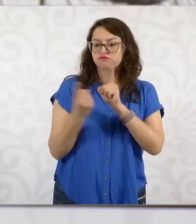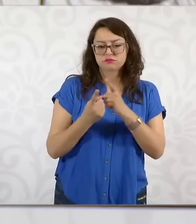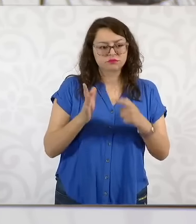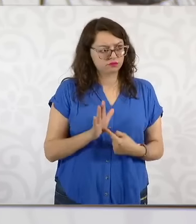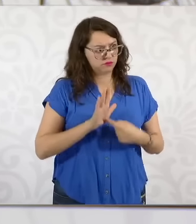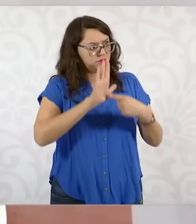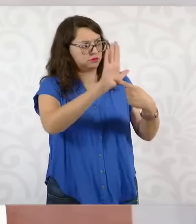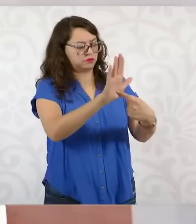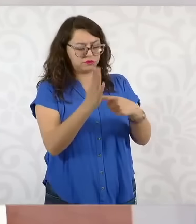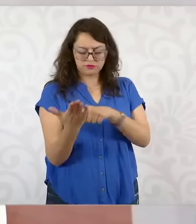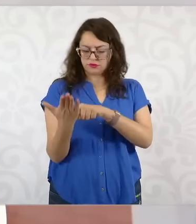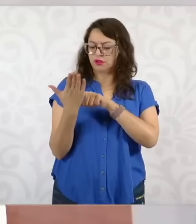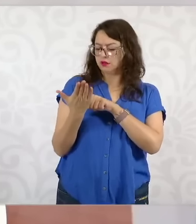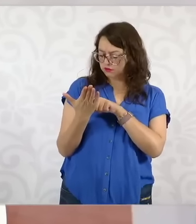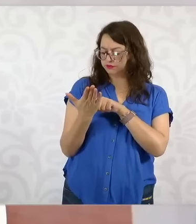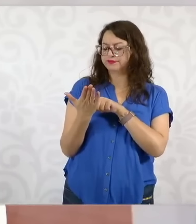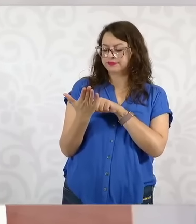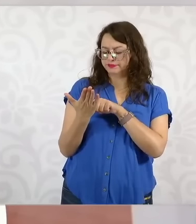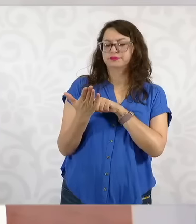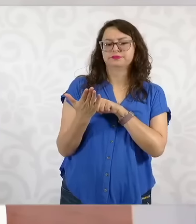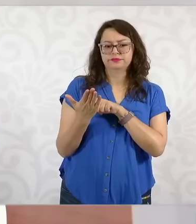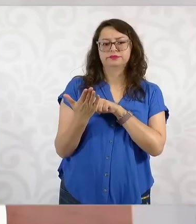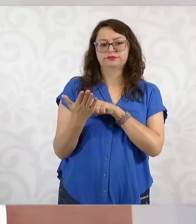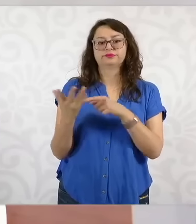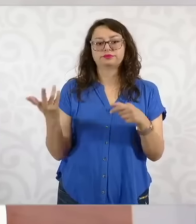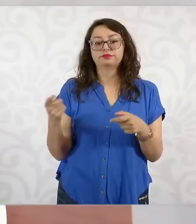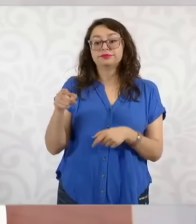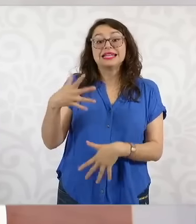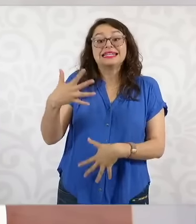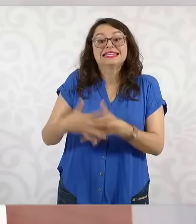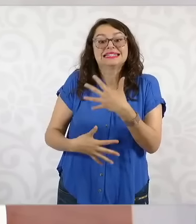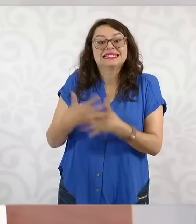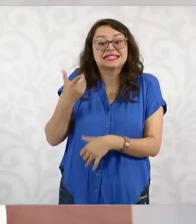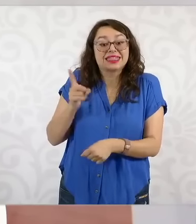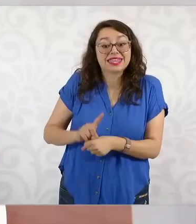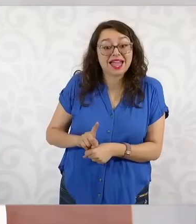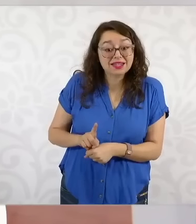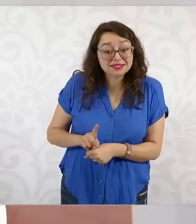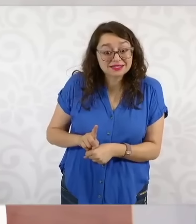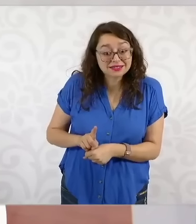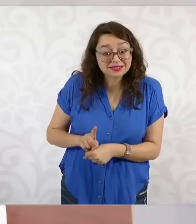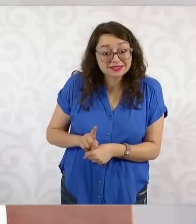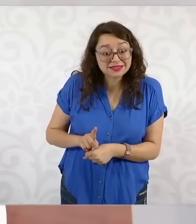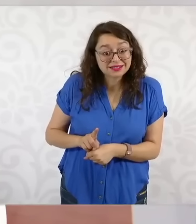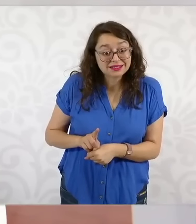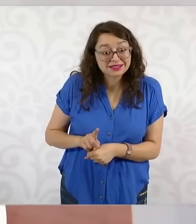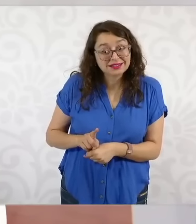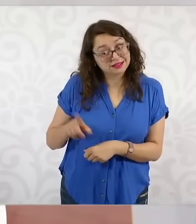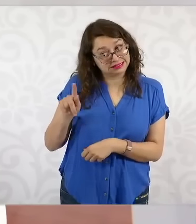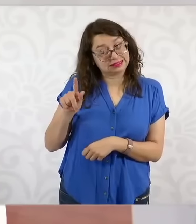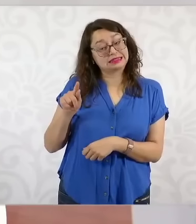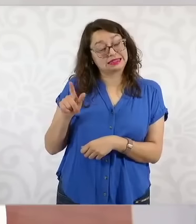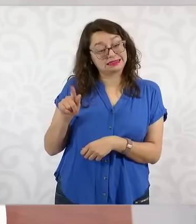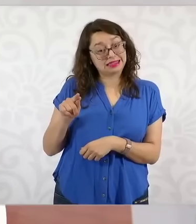de Pemex, justamente, pero es quincenal, o sea, sí fue a a poco más de 70,000 pes. Pero de todas